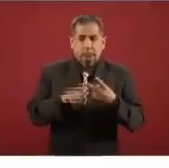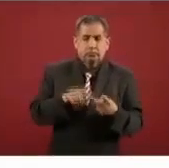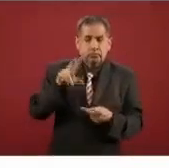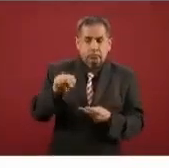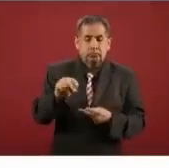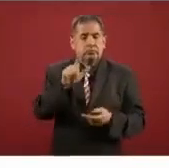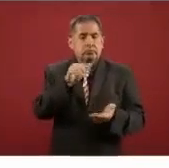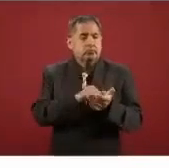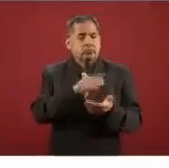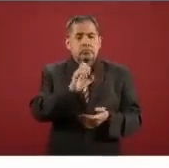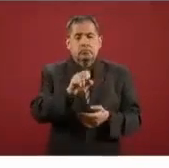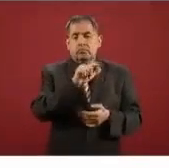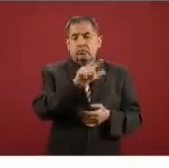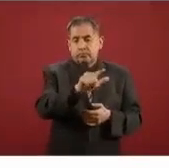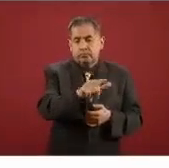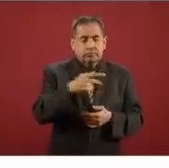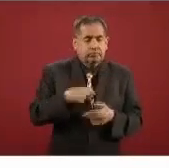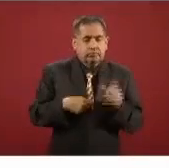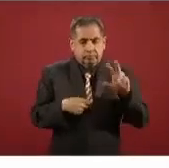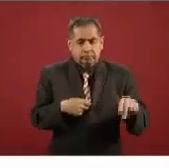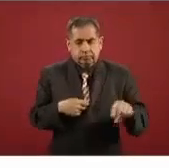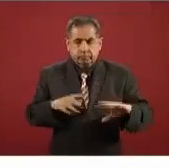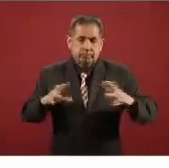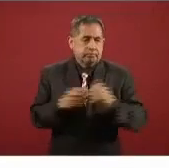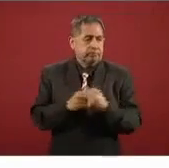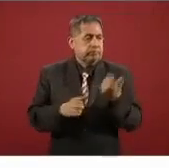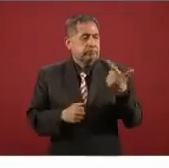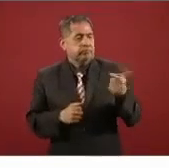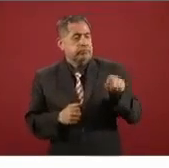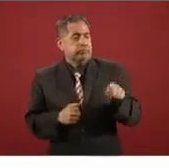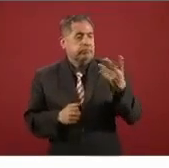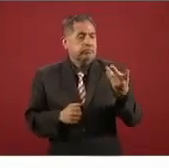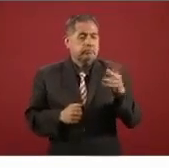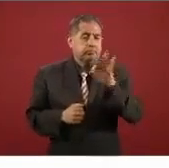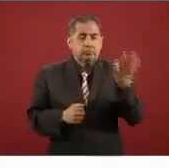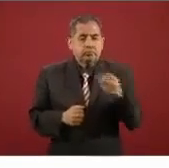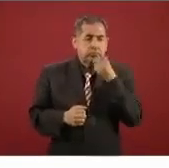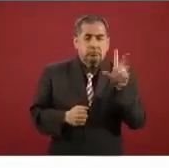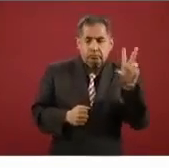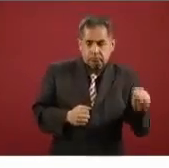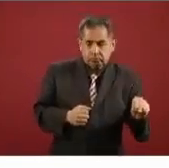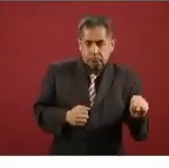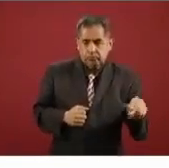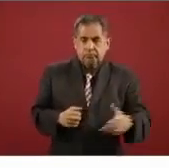mil 517, equivalente al 7.4 por ciento por el No.